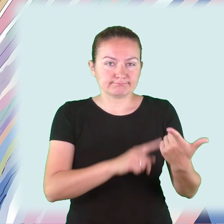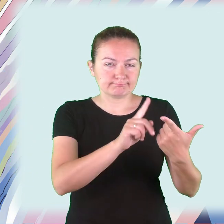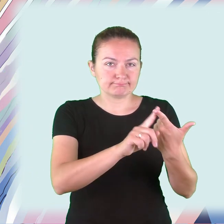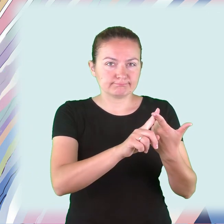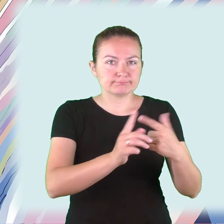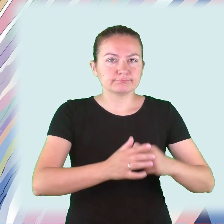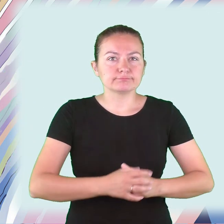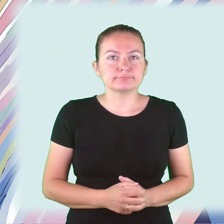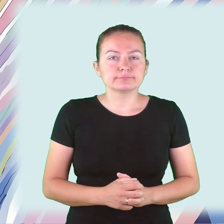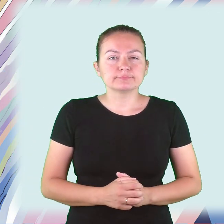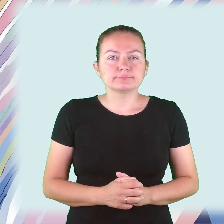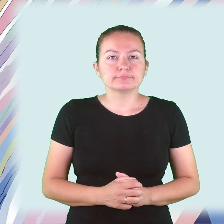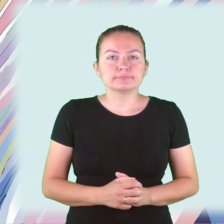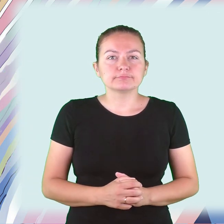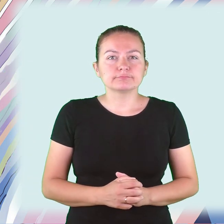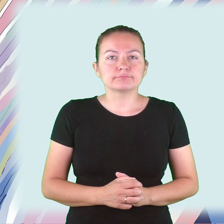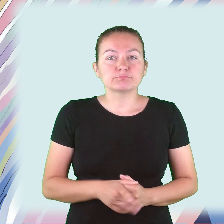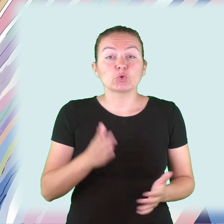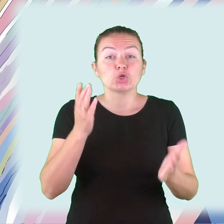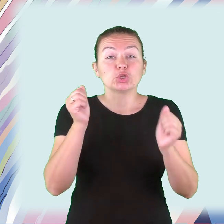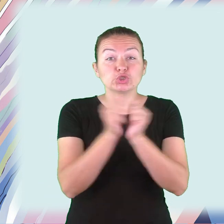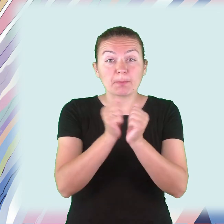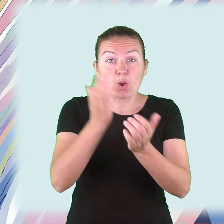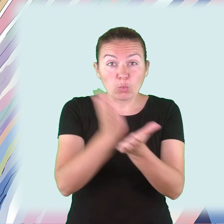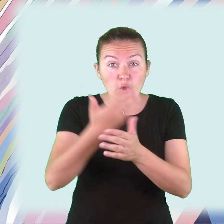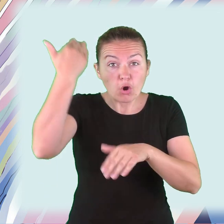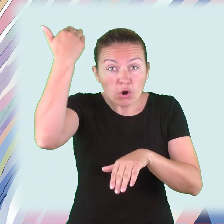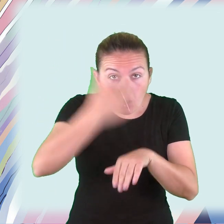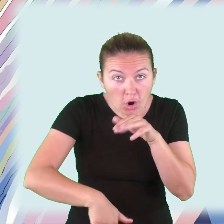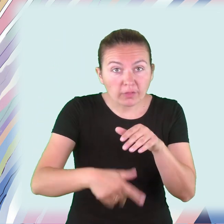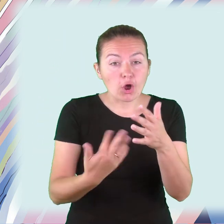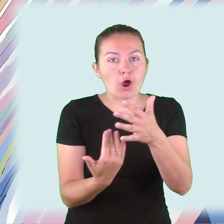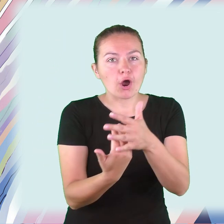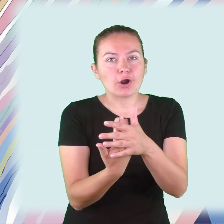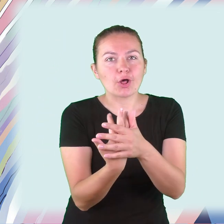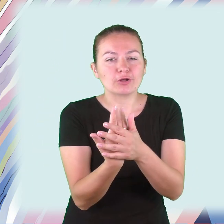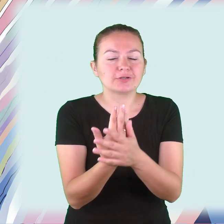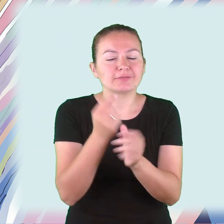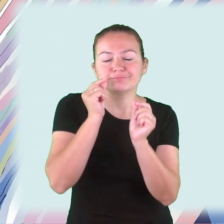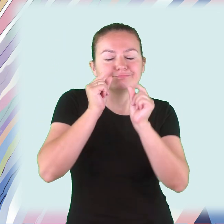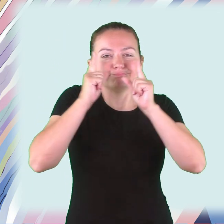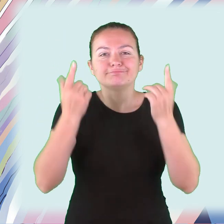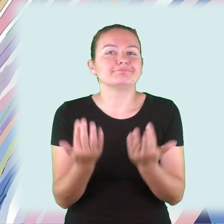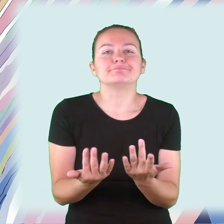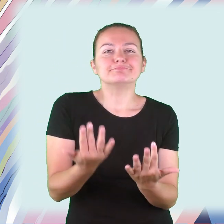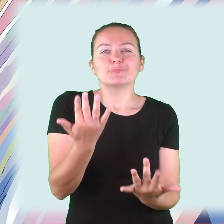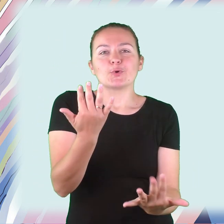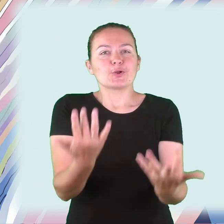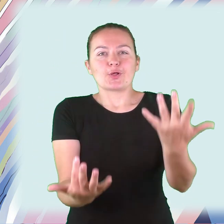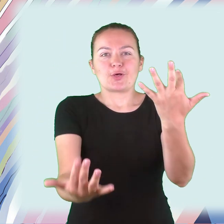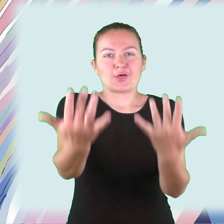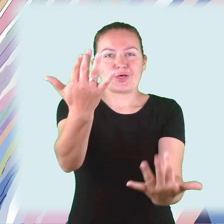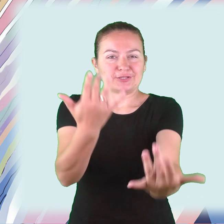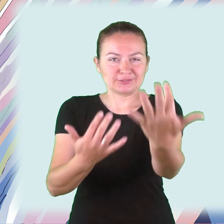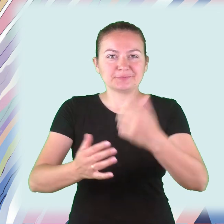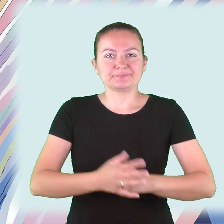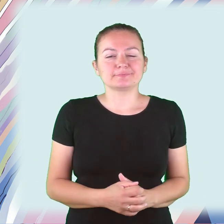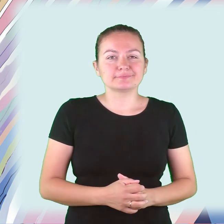2. Rośliny budzą się z zimowego snu.